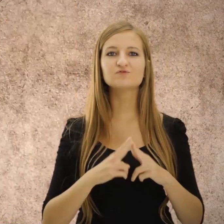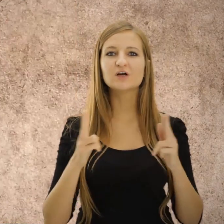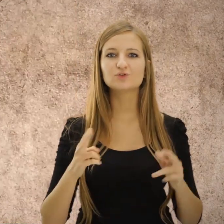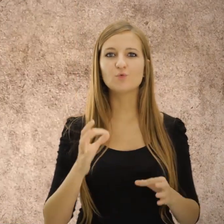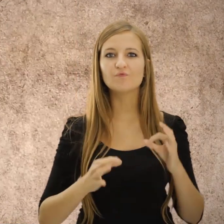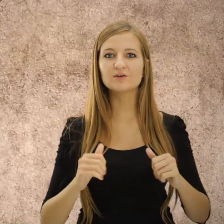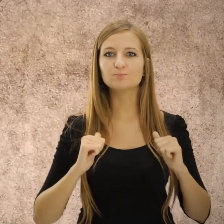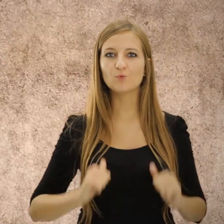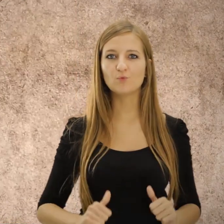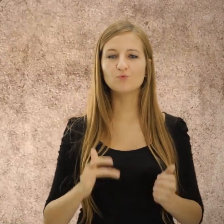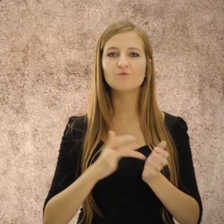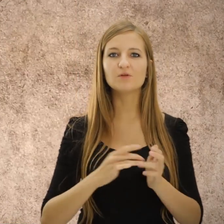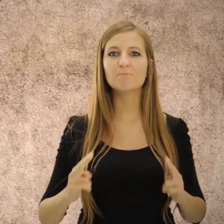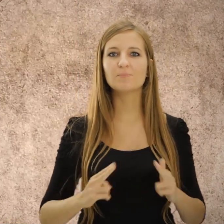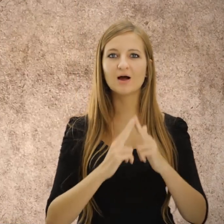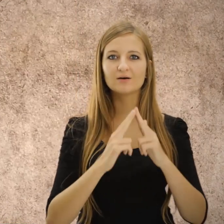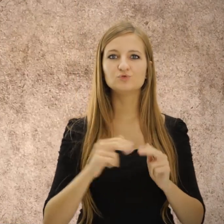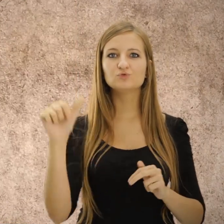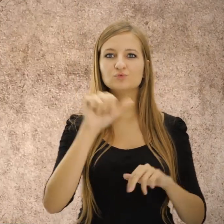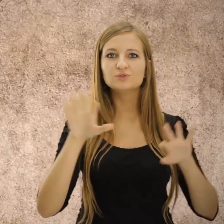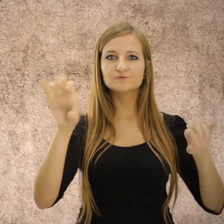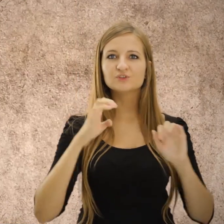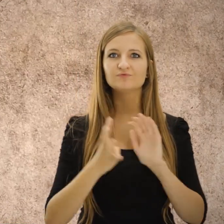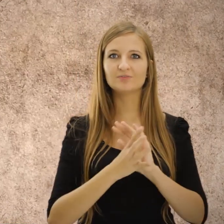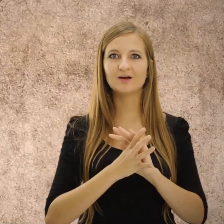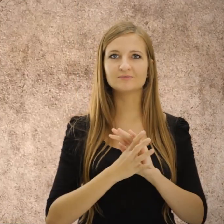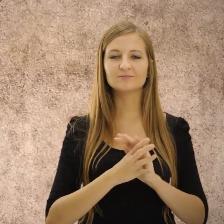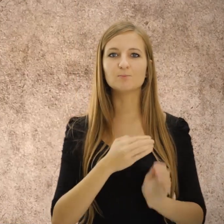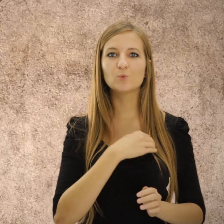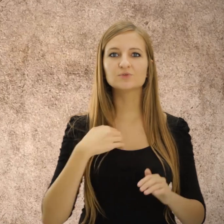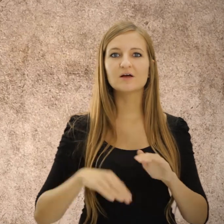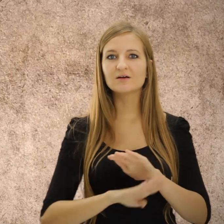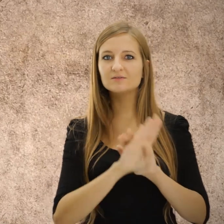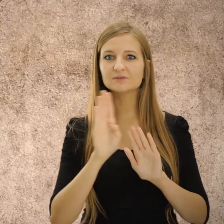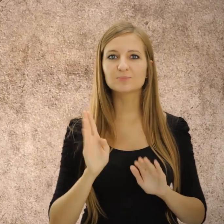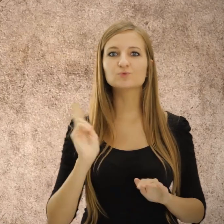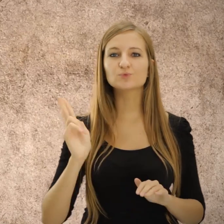Podczas konferencji pokojowej w Paryżu w 1919 roku Polskę reprezentował